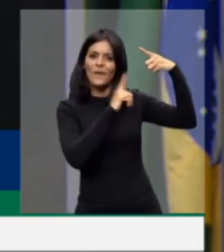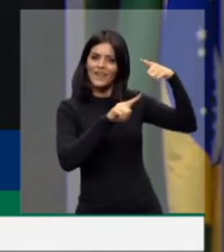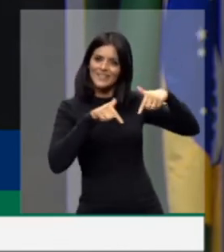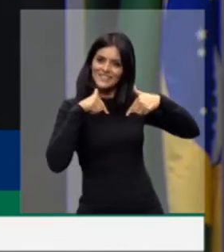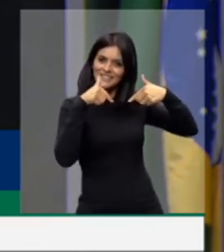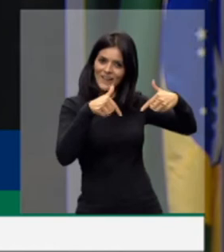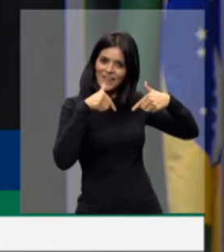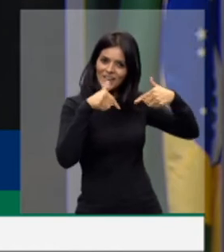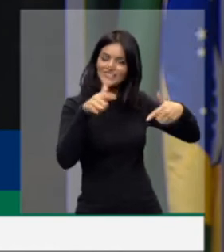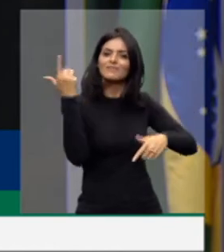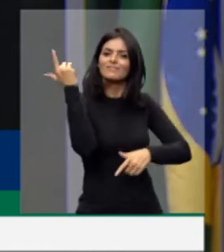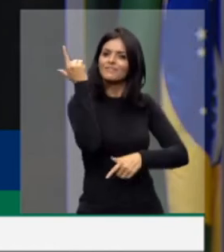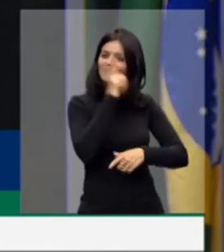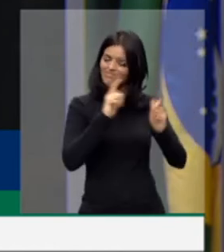ENCONTRAMOS POR ESSA FORÇA DA NATUREZA. NO VENTRE DO SOL,